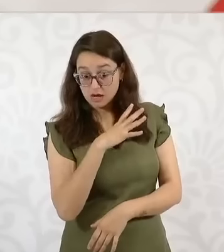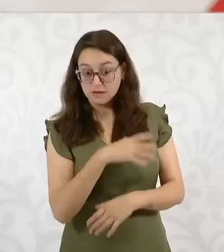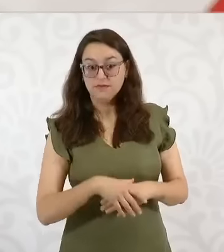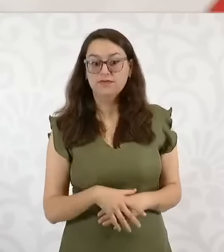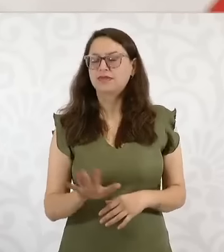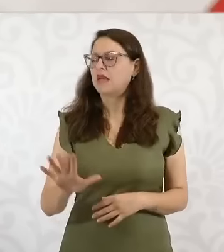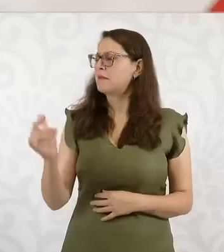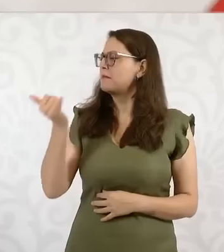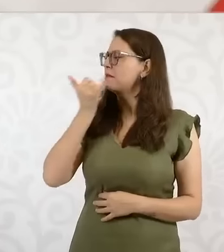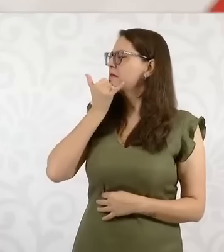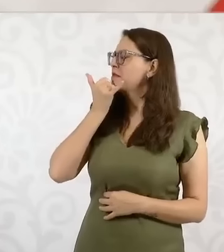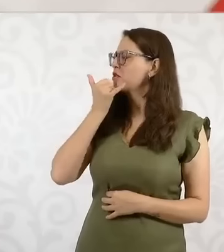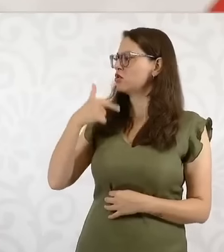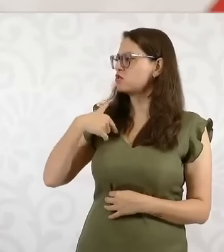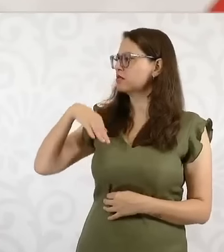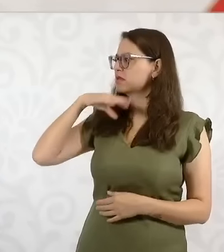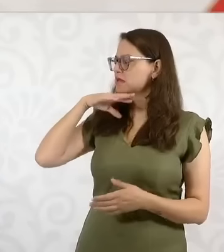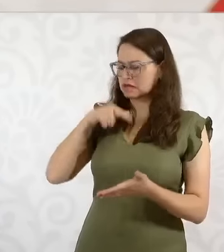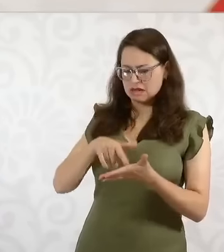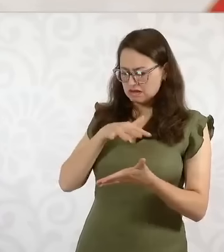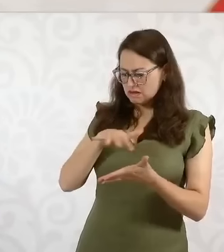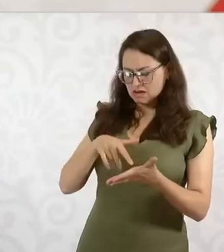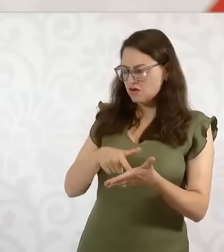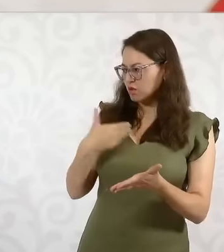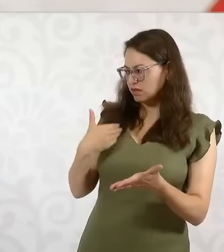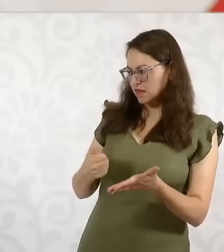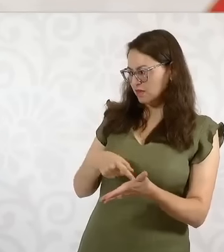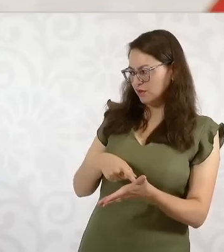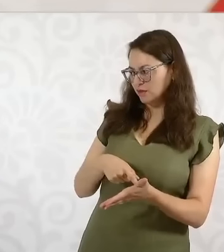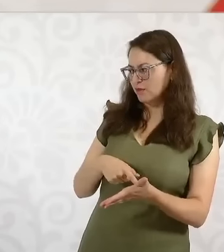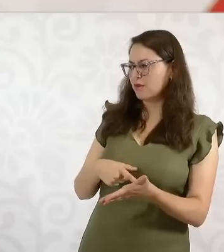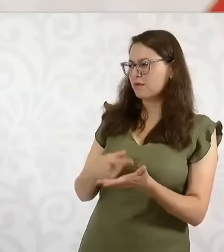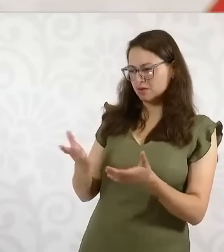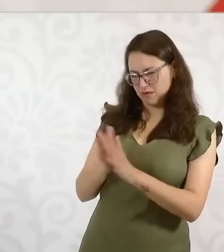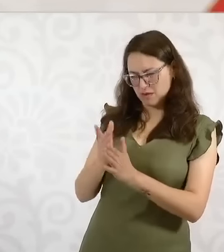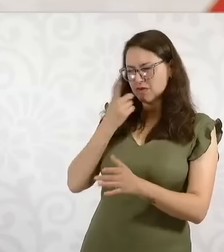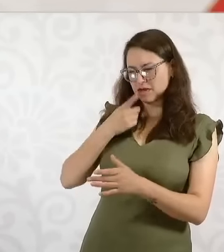que me mandó un No se entiende el informe. A ver si te lo pueden mandar bien, Roberto, por favor.